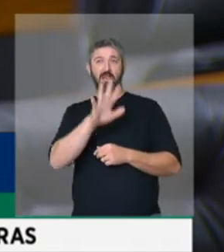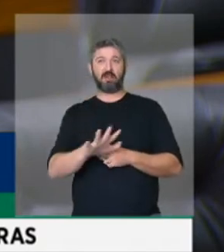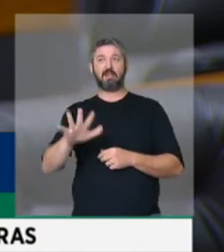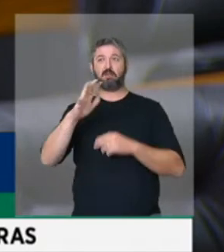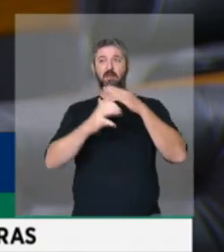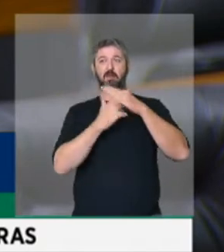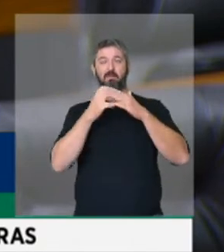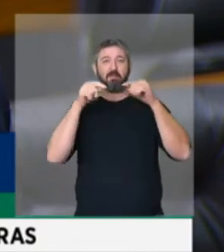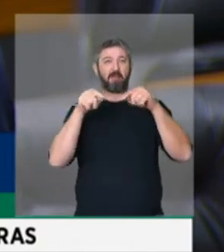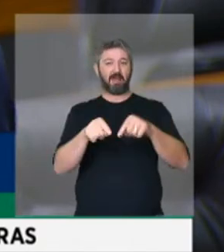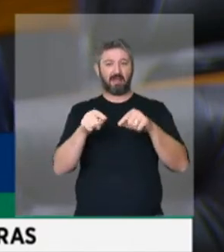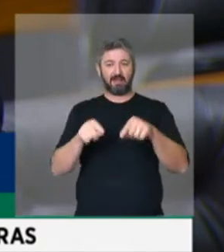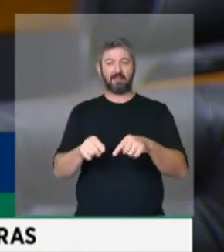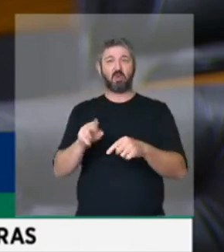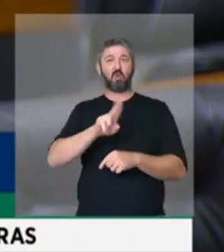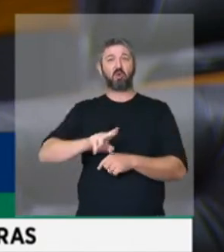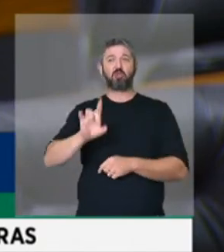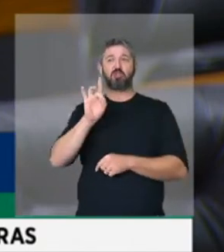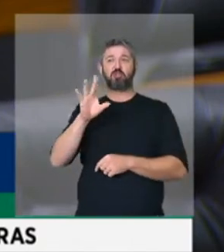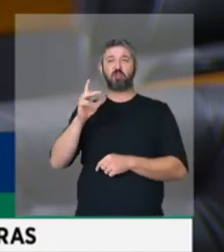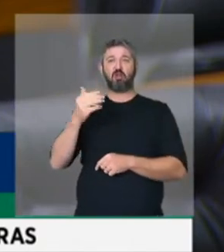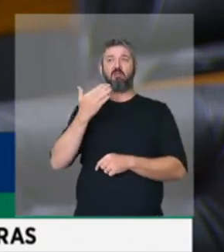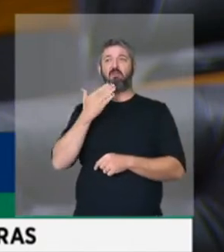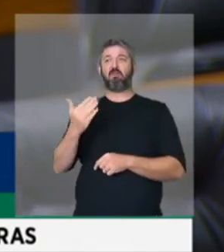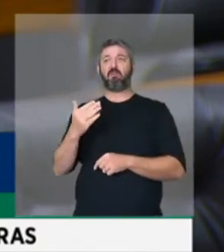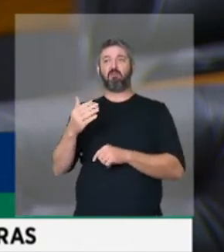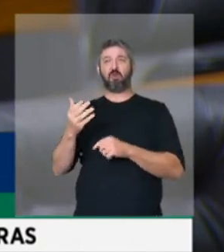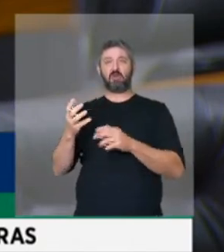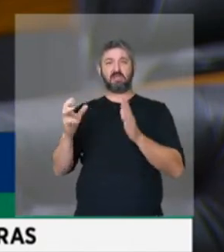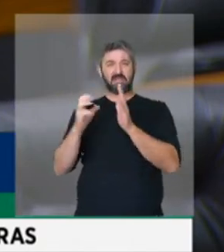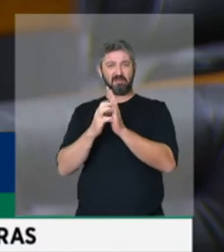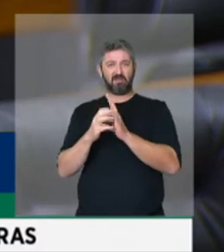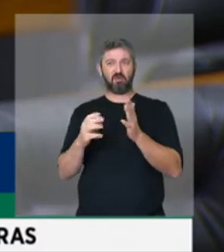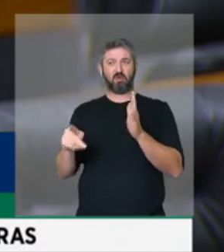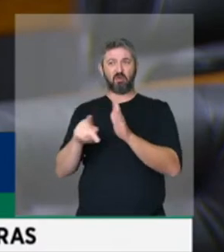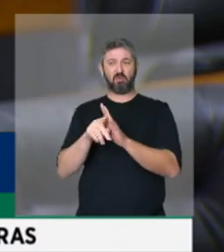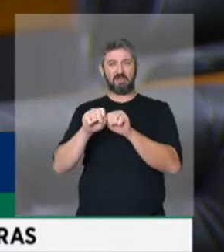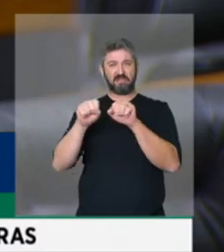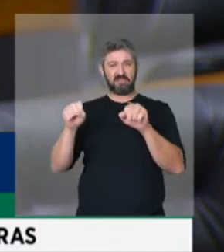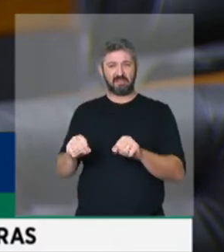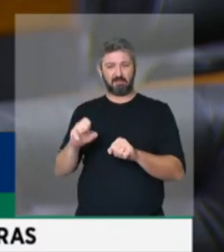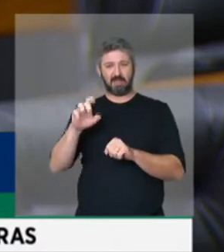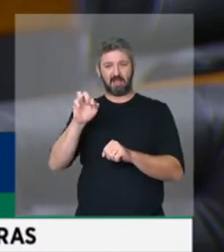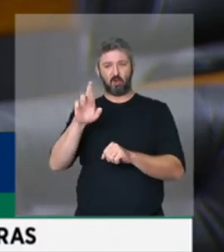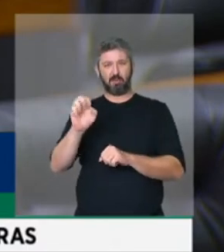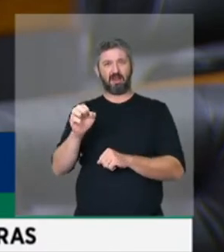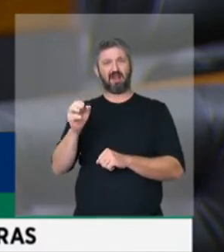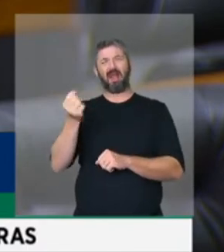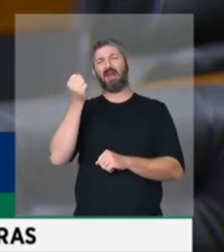COVARDIA, NÃO SE FAZ ISSO... COM O POVO BRASILEIRO E A GENTE FICA OUVINDO AQUI OS ARGUMENTOS MAIS ABSURDOS... DIZENDO QUE... QUE O